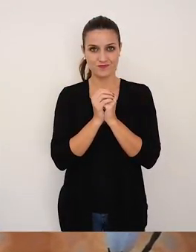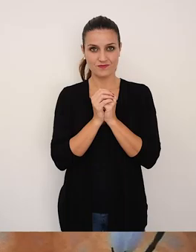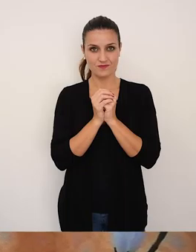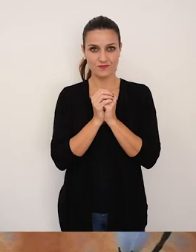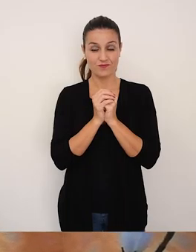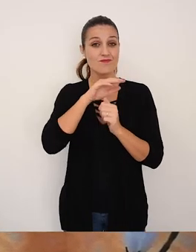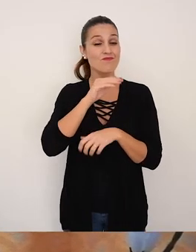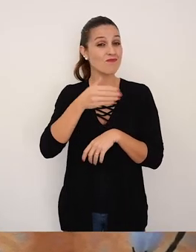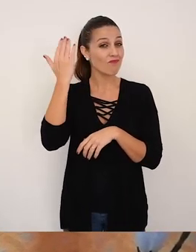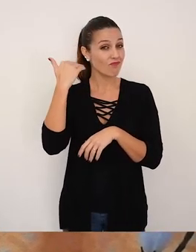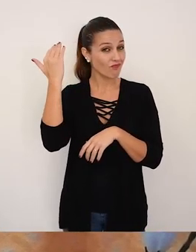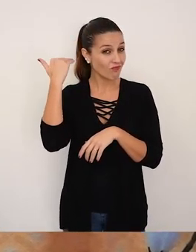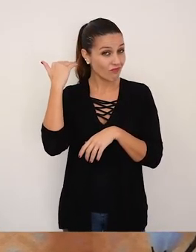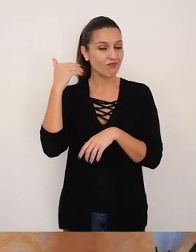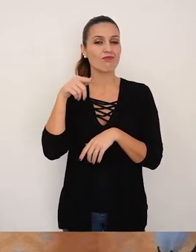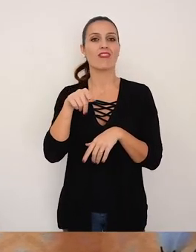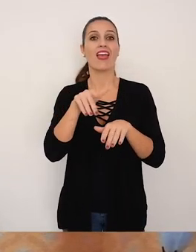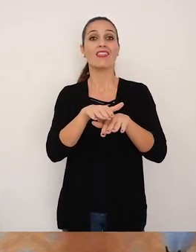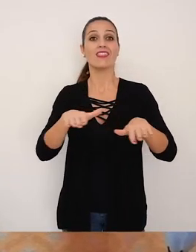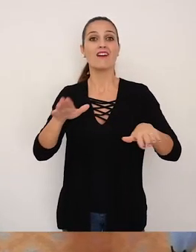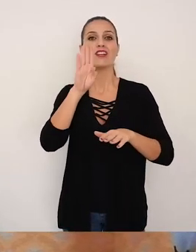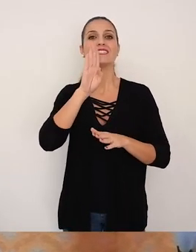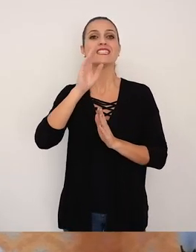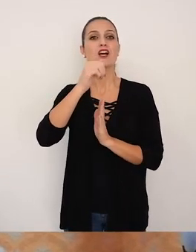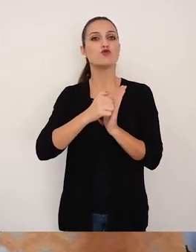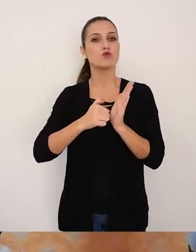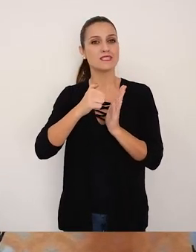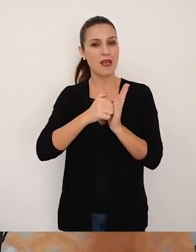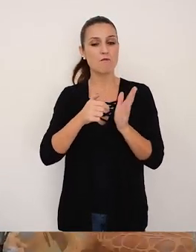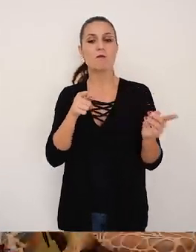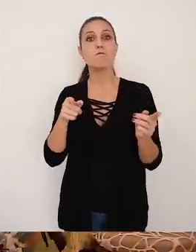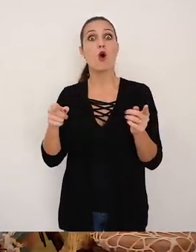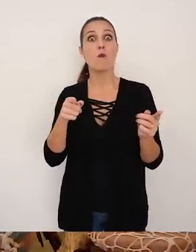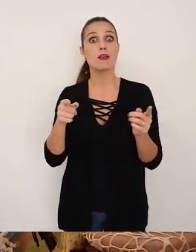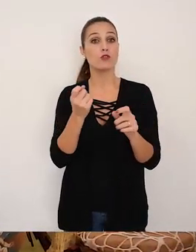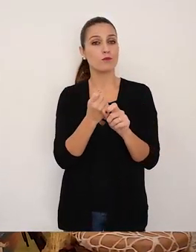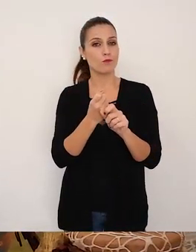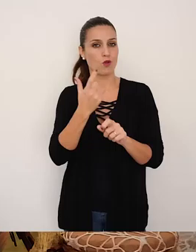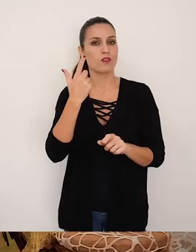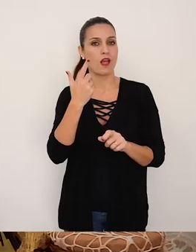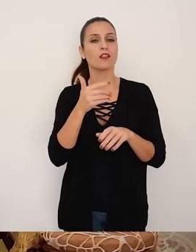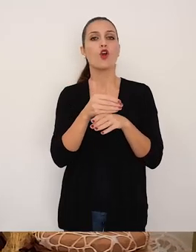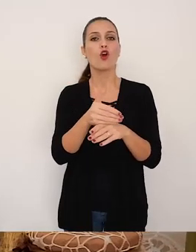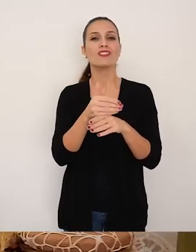Anticamente le tavole di San Giuseppe rappresentavano un momento di condivisione cristiana, nel